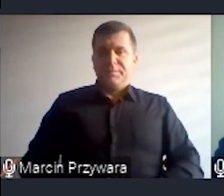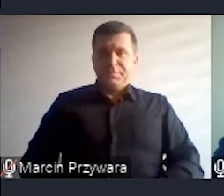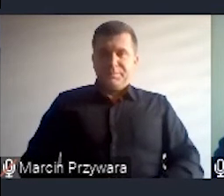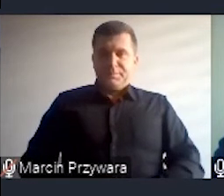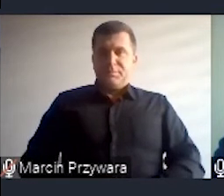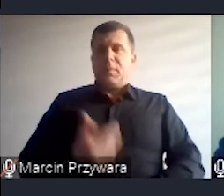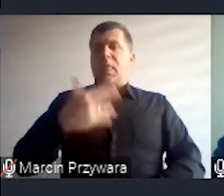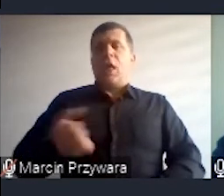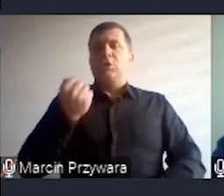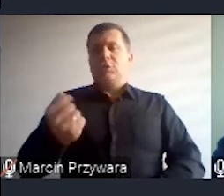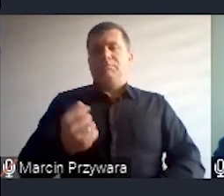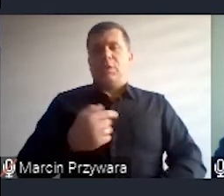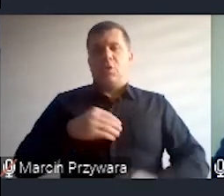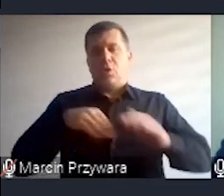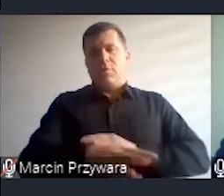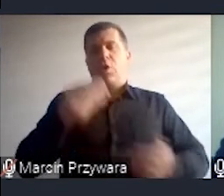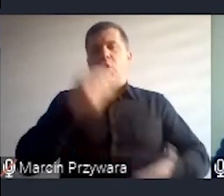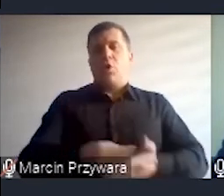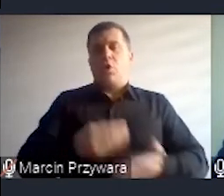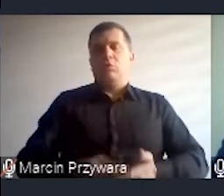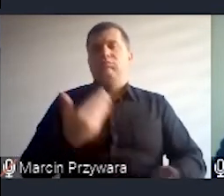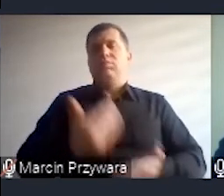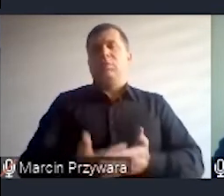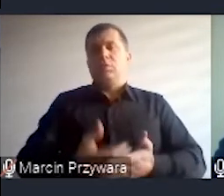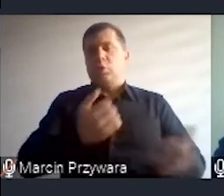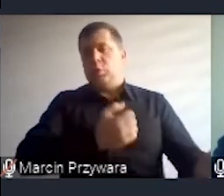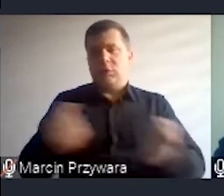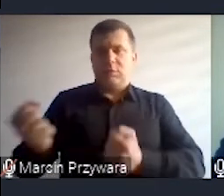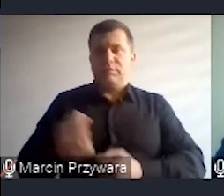a nie trzymać go u siebie, nie ponosić kosztów związanych z funkcjonowaniem.